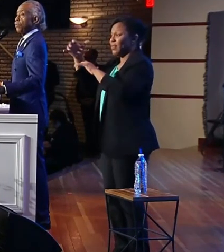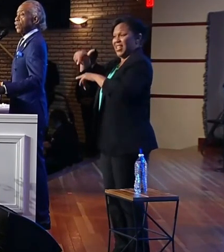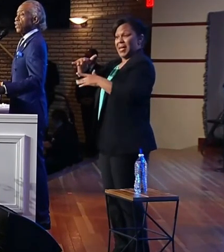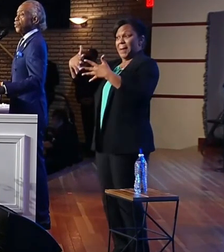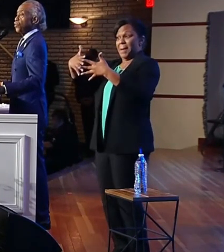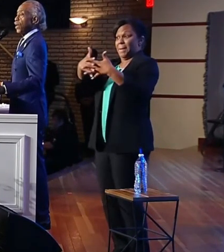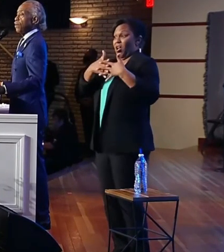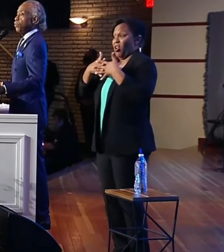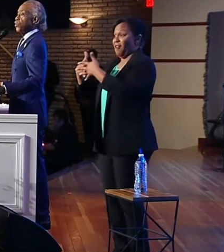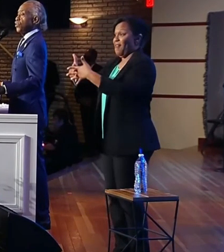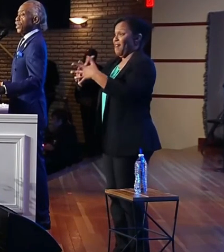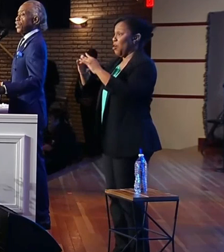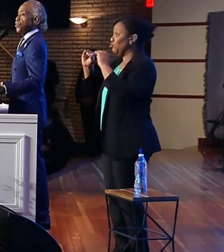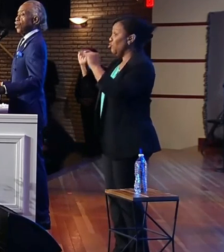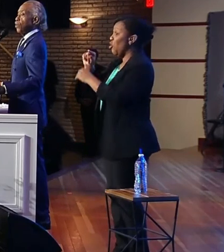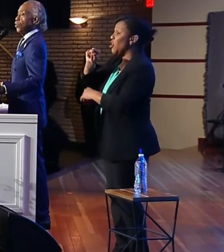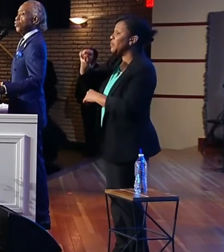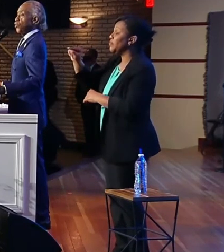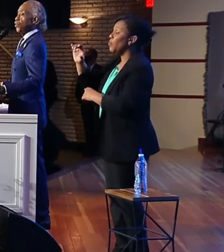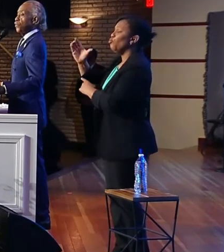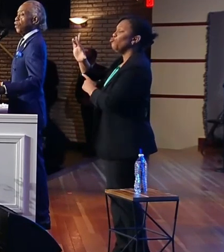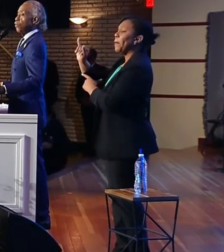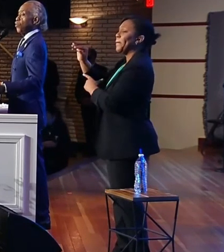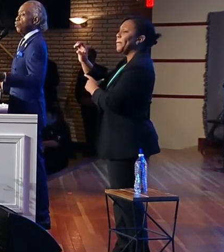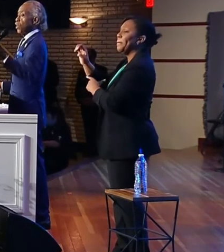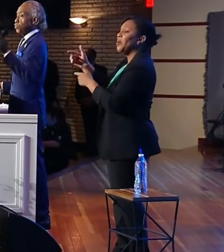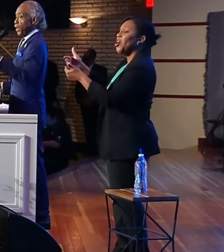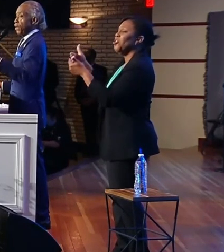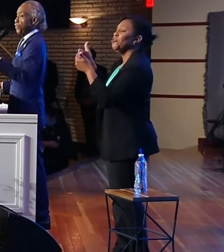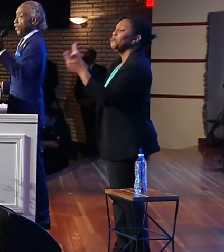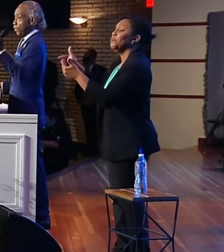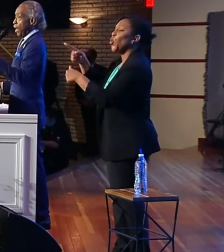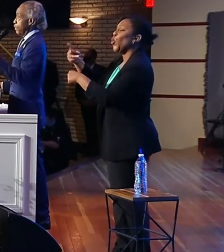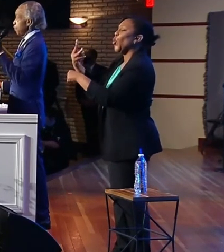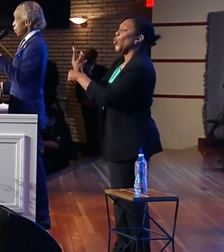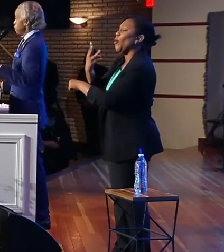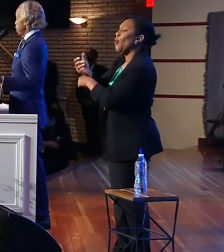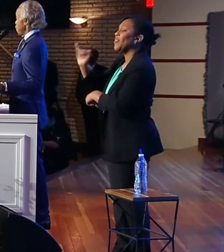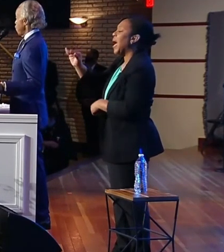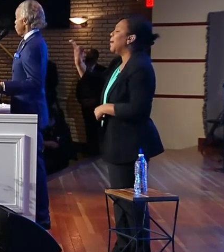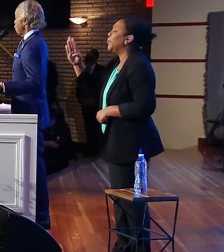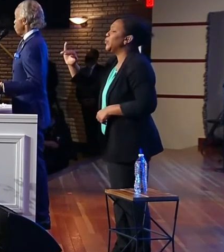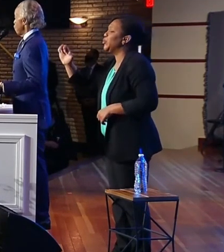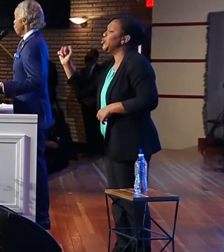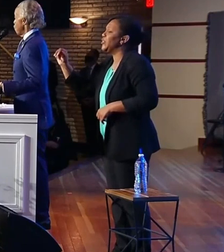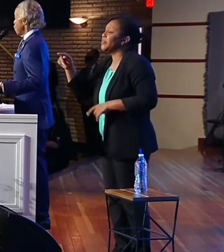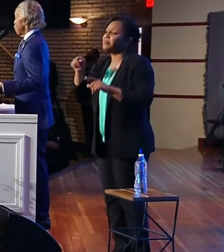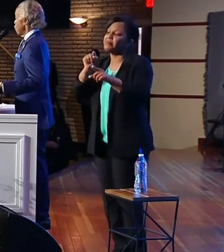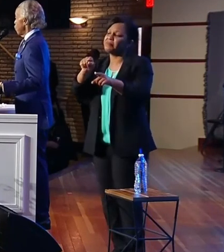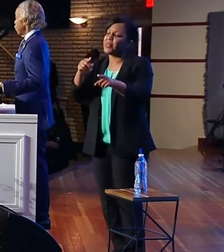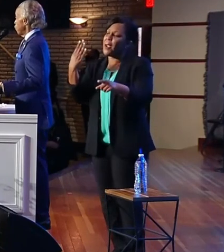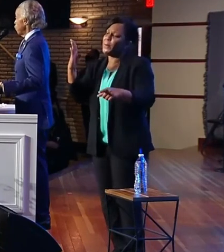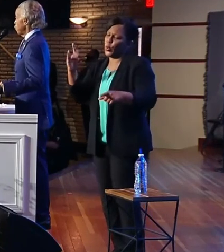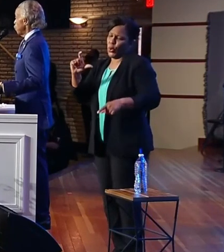du bär blå jeans eller en blå uniform. Du måste ta ditt straff för det brott du begått